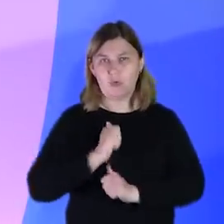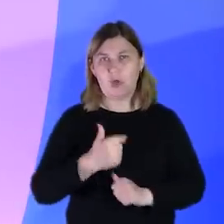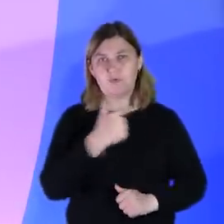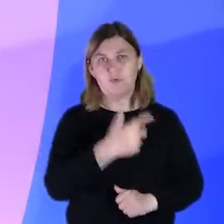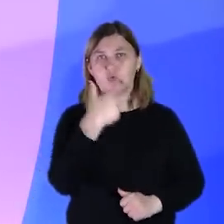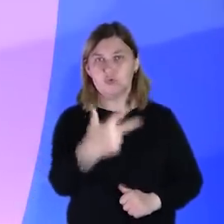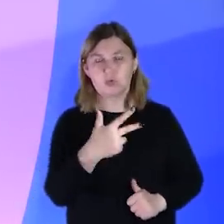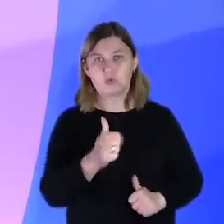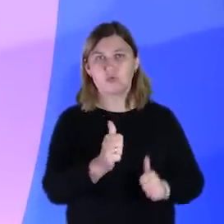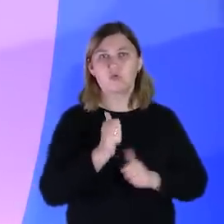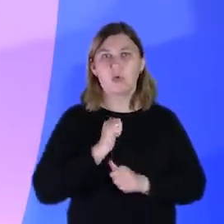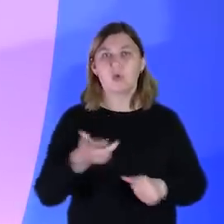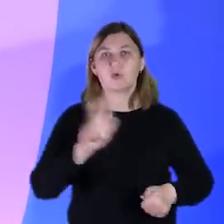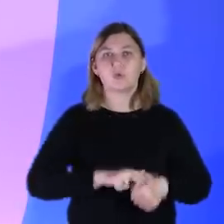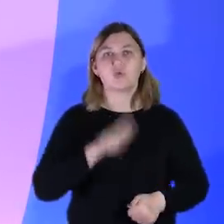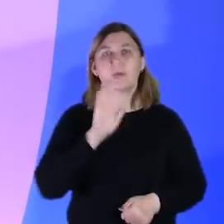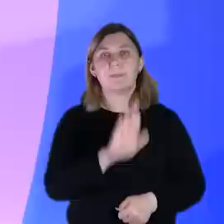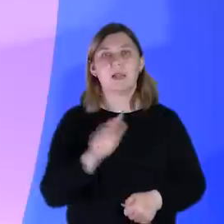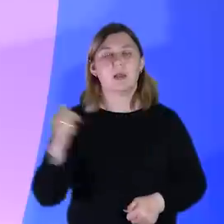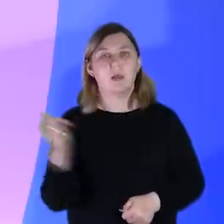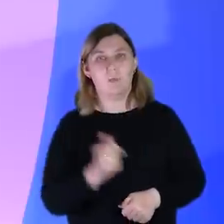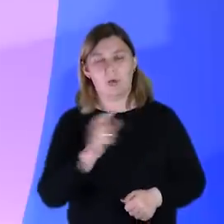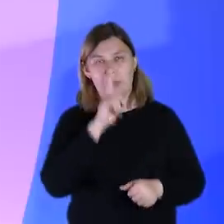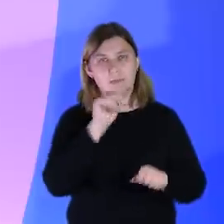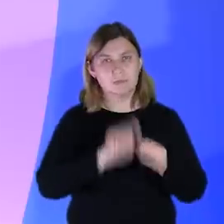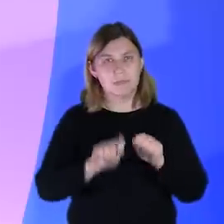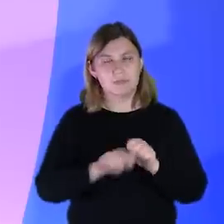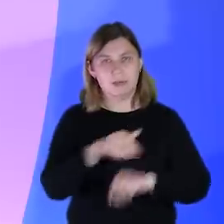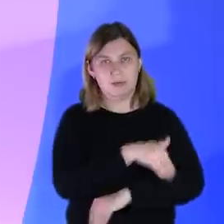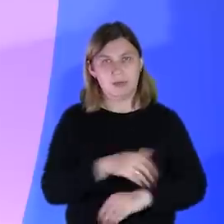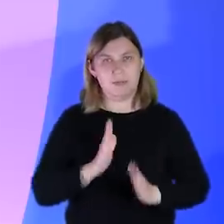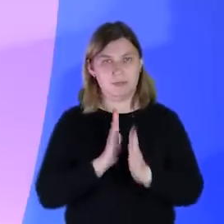trzech żołnierzy, którzy mieli po prostu za zadanie patrolować tą granicę.